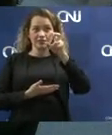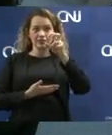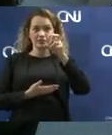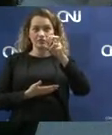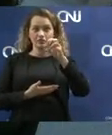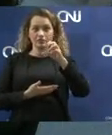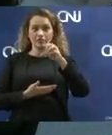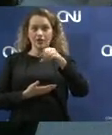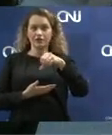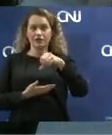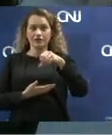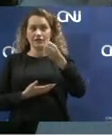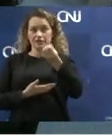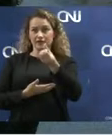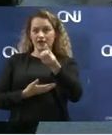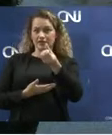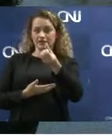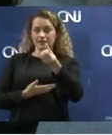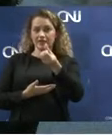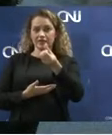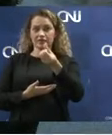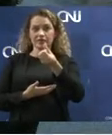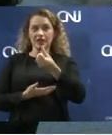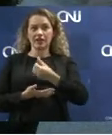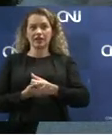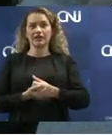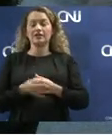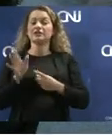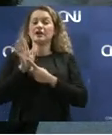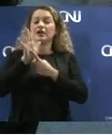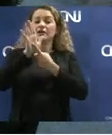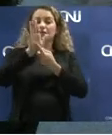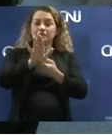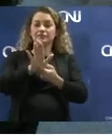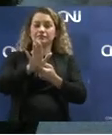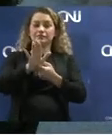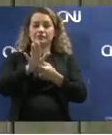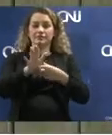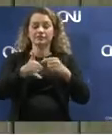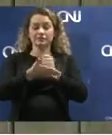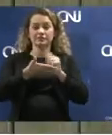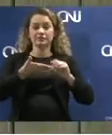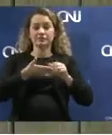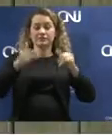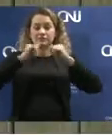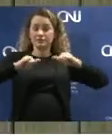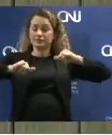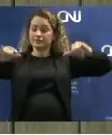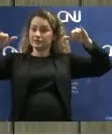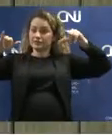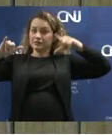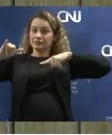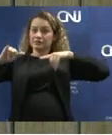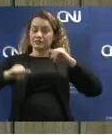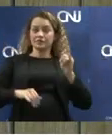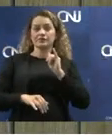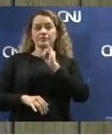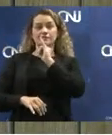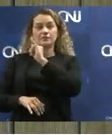teremos os atos solenes de apresentação do e-Not Assina e de divulgação do material informativo de preparação para o casamento civil